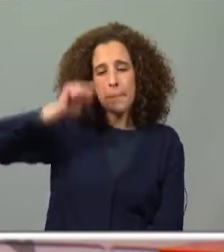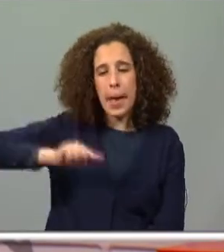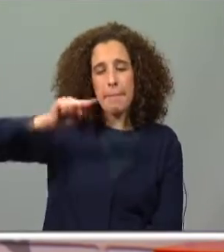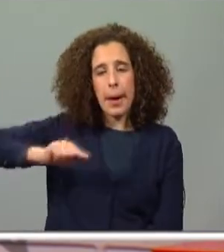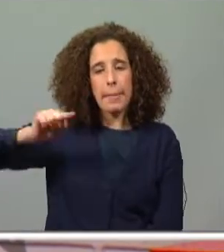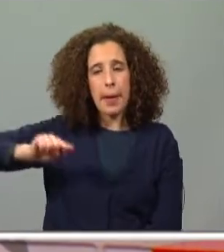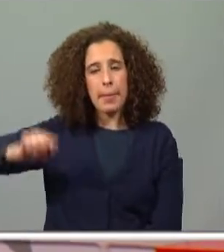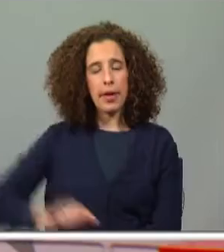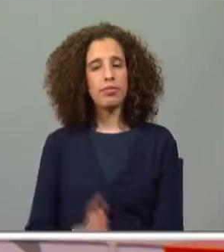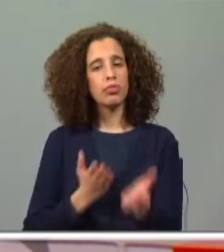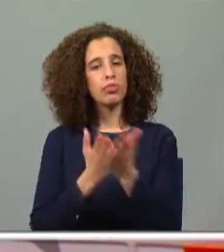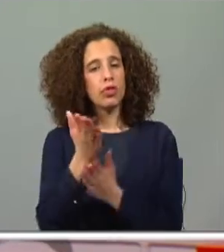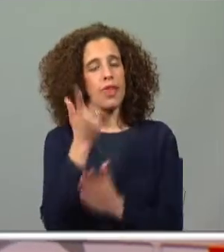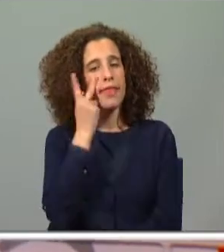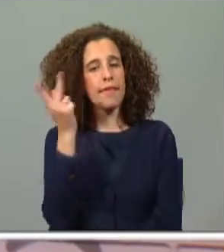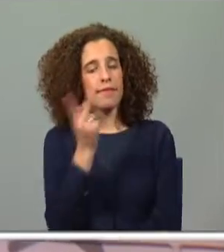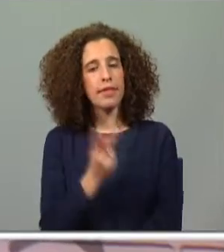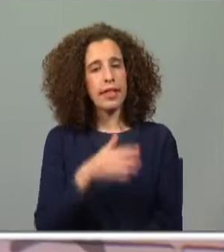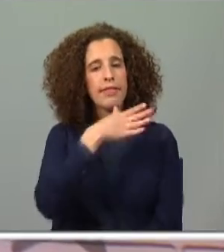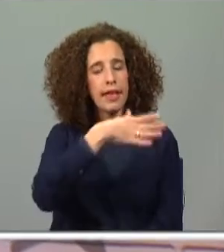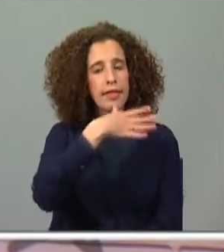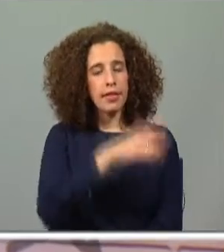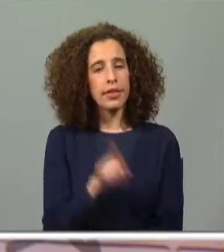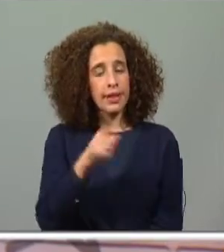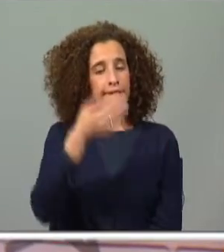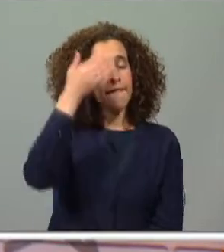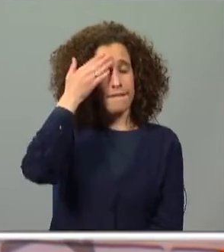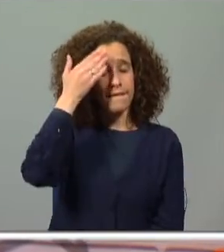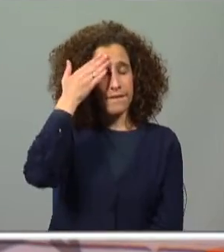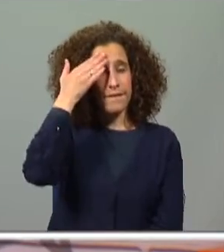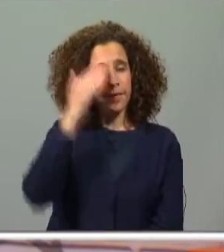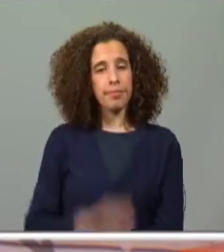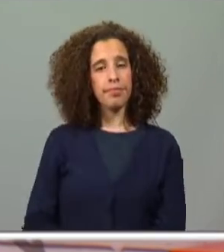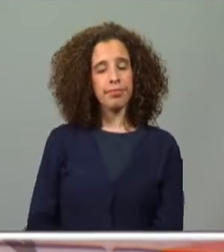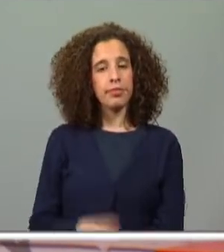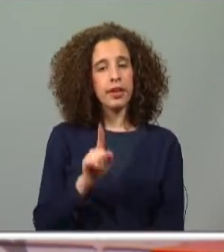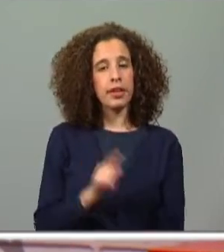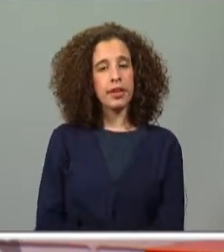ao longo da vida da narradora e ela tem consciência disso cá está alto A análise 在敘述者的一生中，她這裡的意識很高 分析